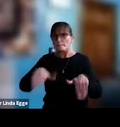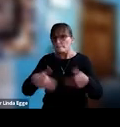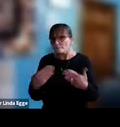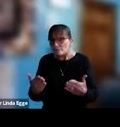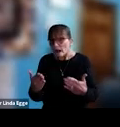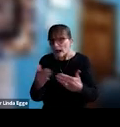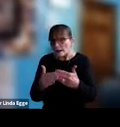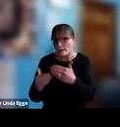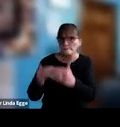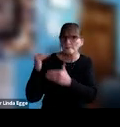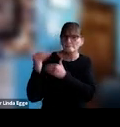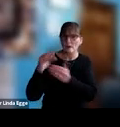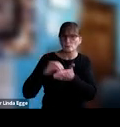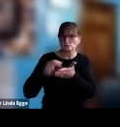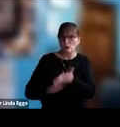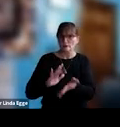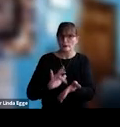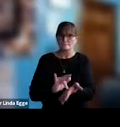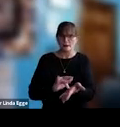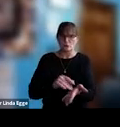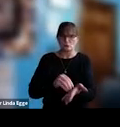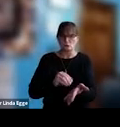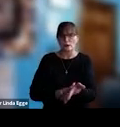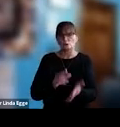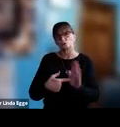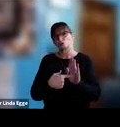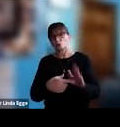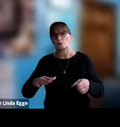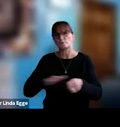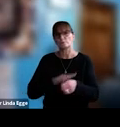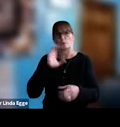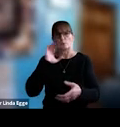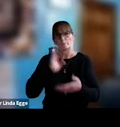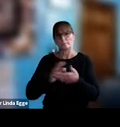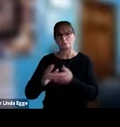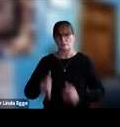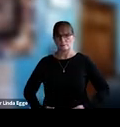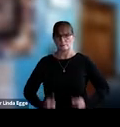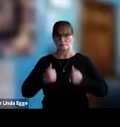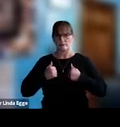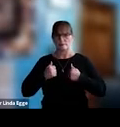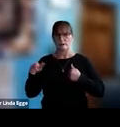de lo que está documentado en los registros médicos para mostrar el cuadro completo de la vida de los solicitantes y sus experiencias.